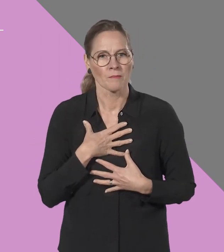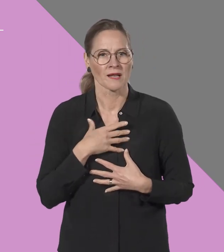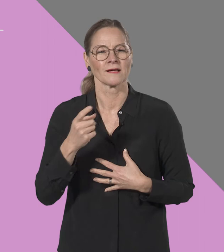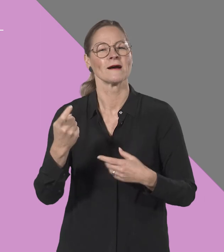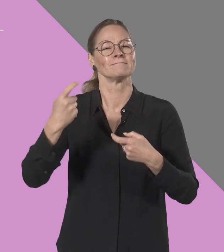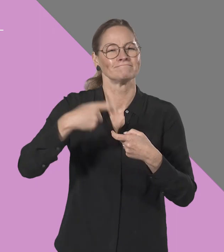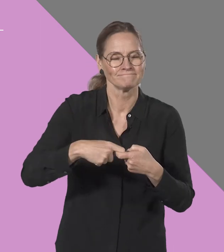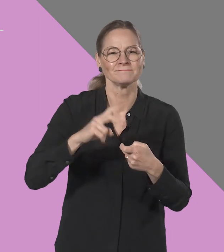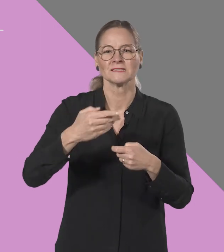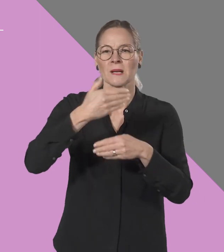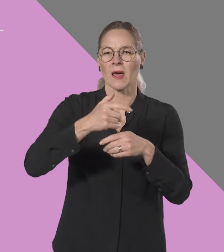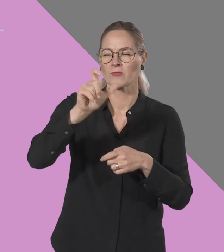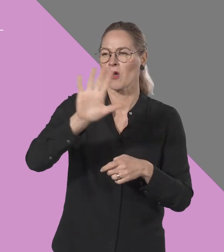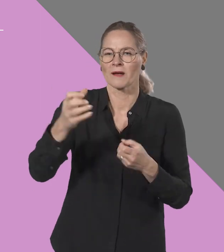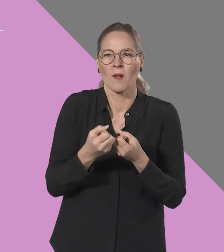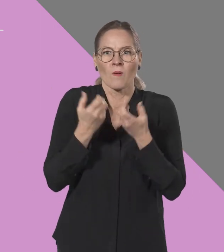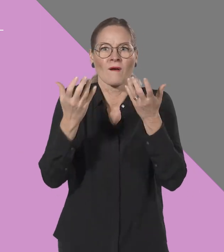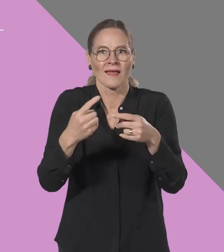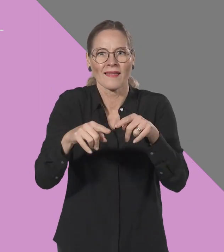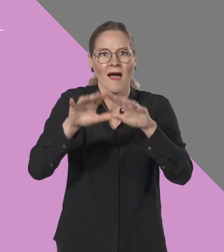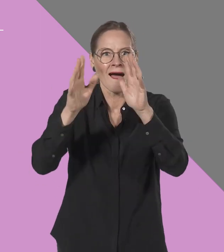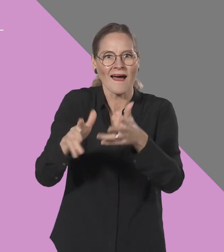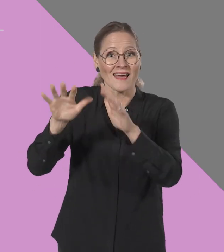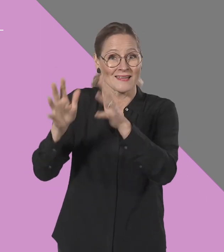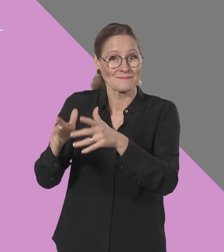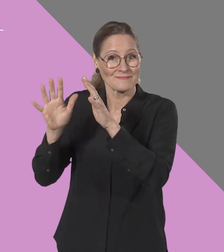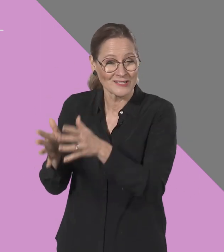ja se perustuu näyttelijöiden luomiin hahmoihin.